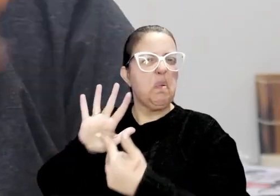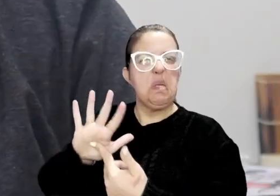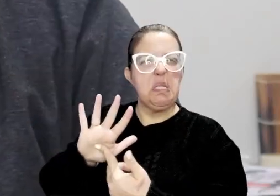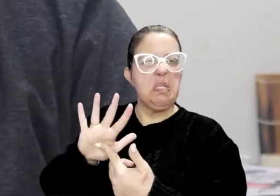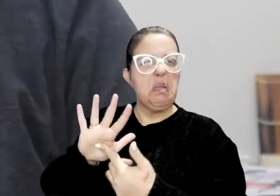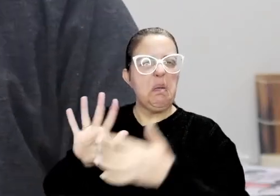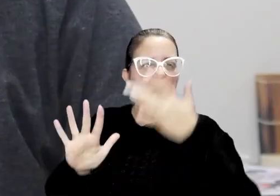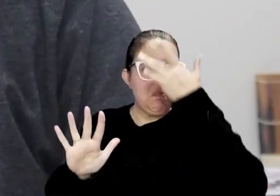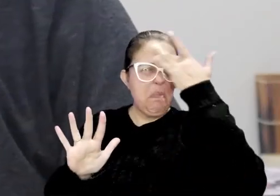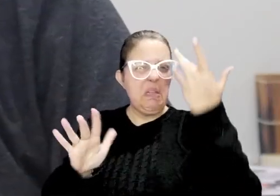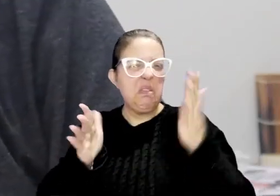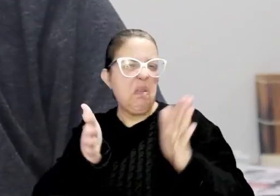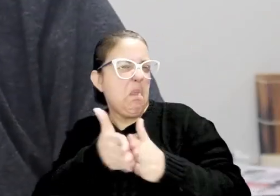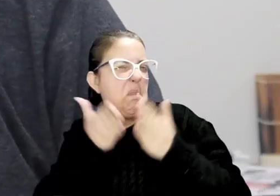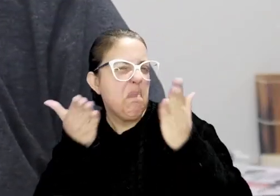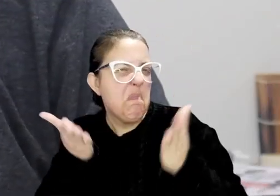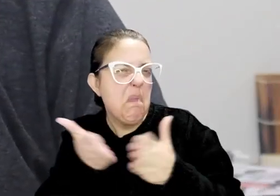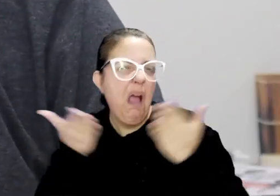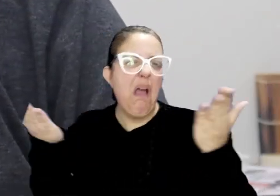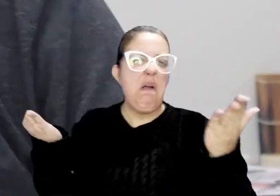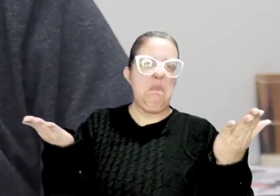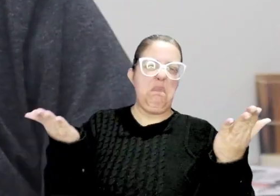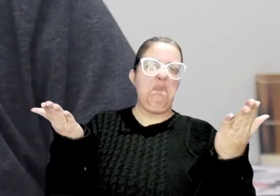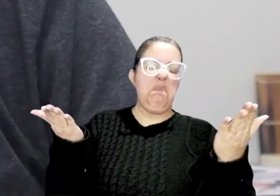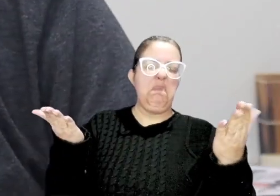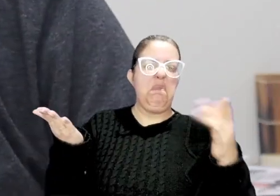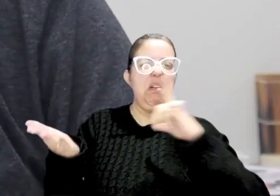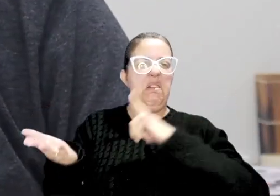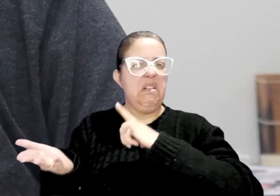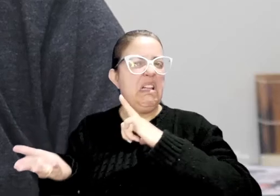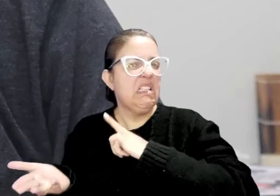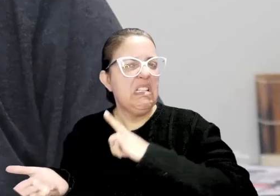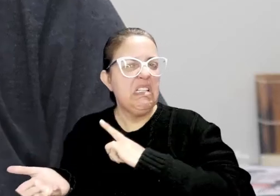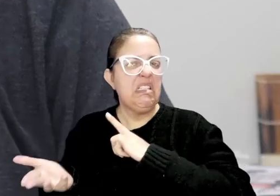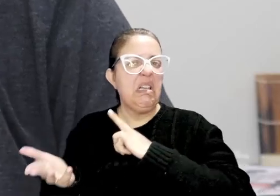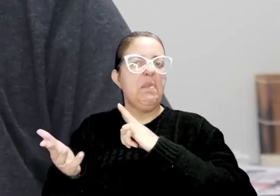o empreendimento vai trazer recurso né vai trazer uma estrada muitas vezes a estrada é a destruição